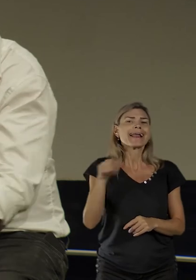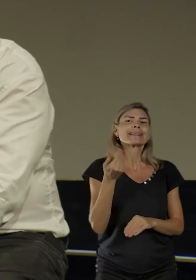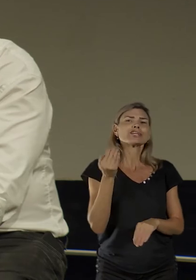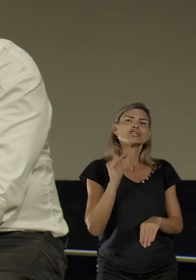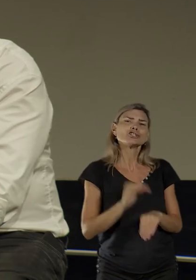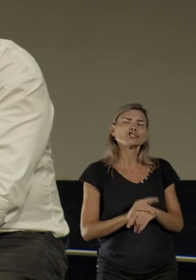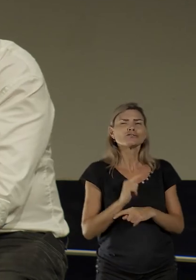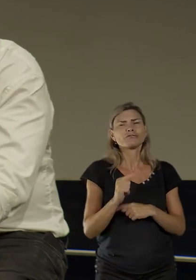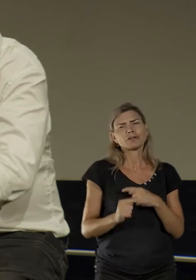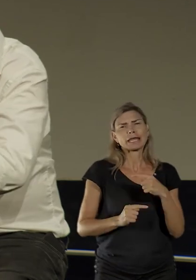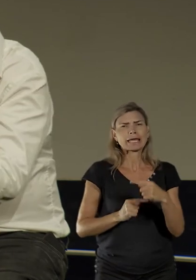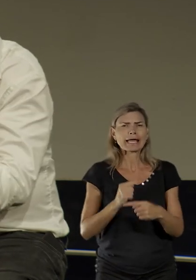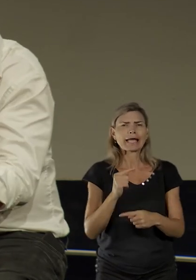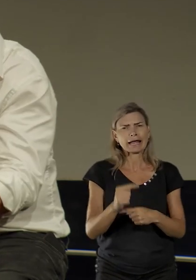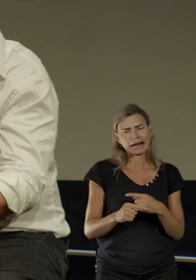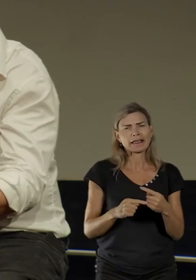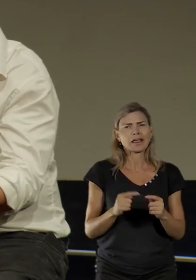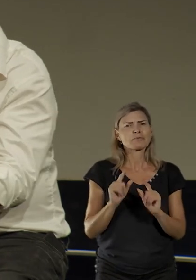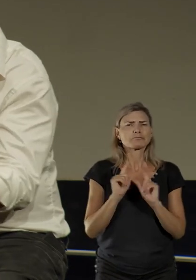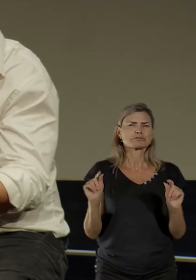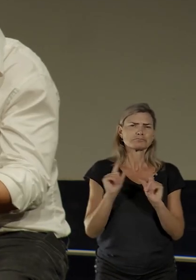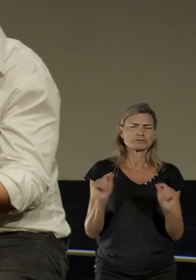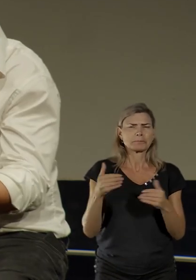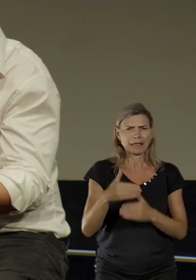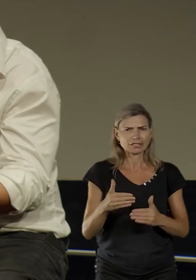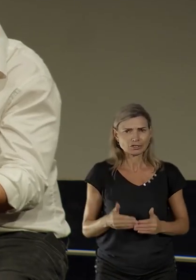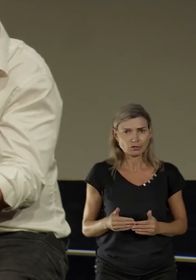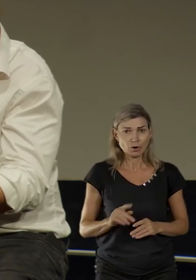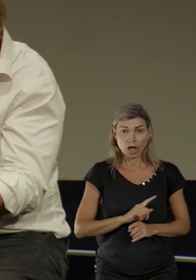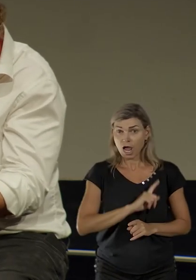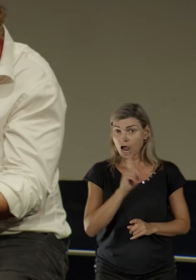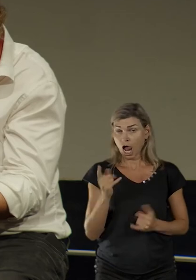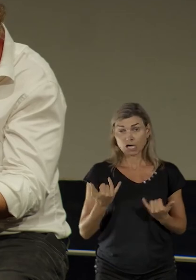kdy opouští město. A to jsou významné změny, které dodneška nějakým způsobem